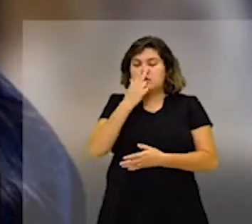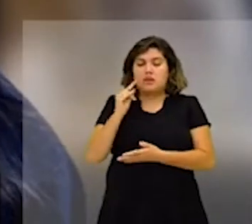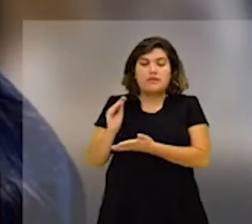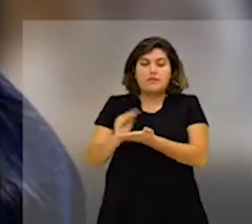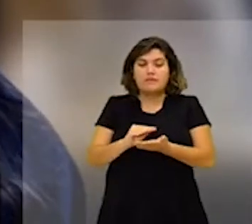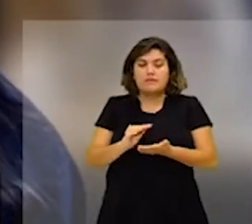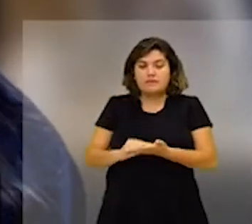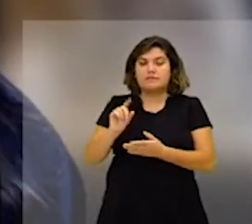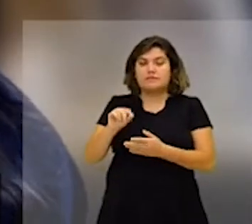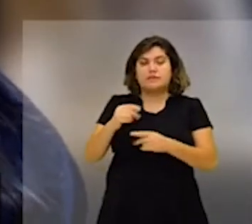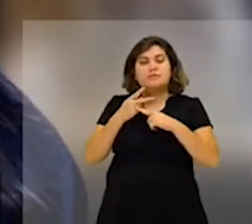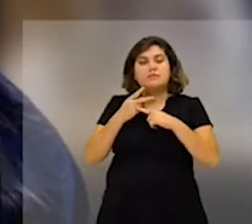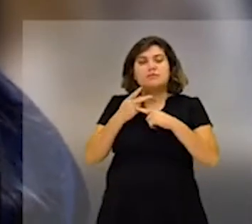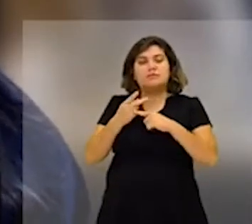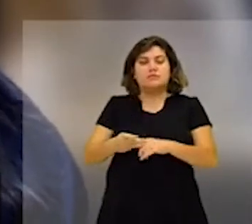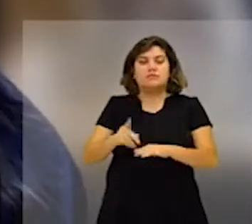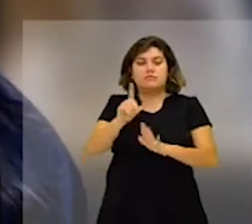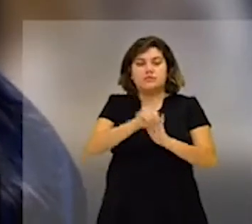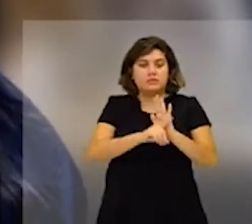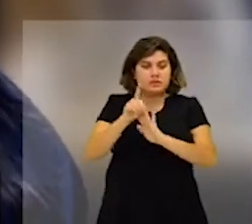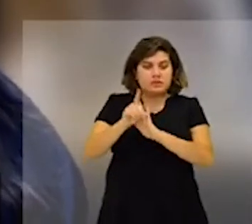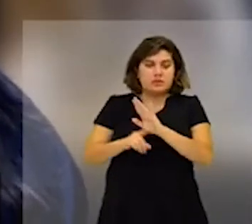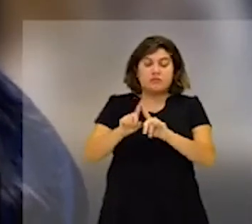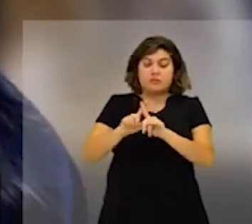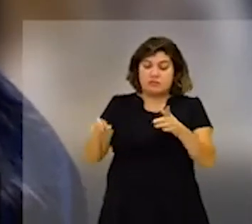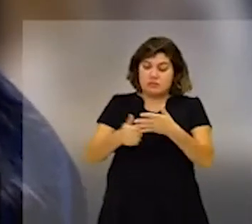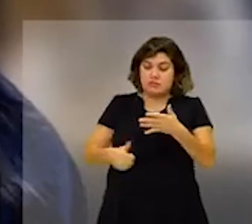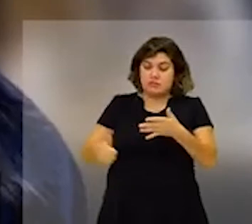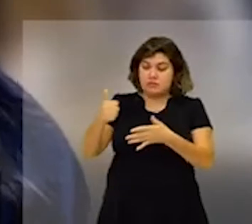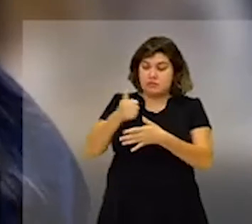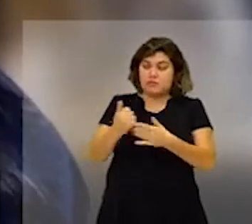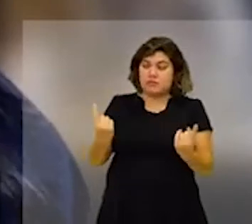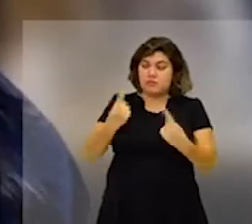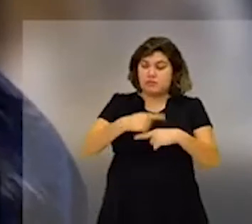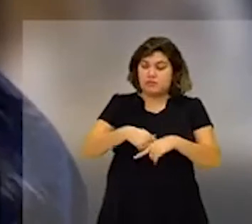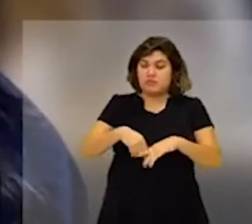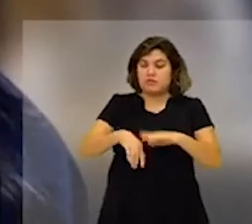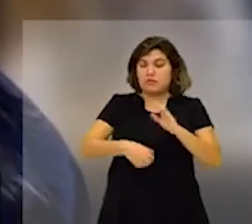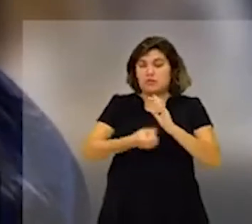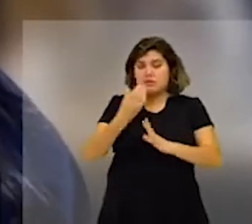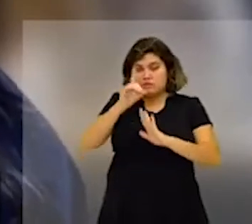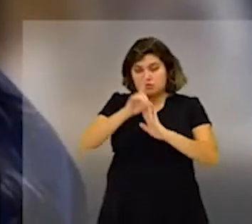busca de direitos mas o privilégio se propõe a criação de direito a sociedade brasileira está